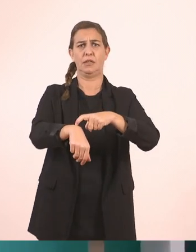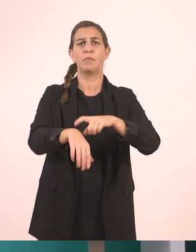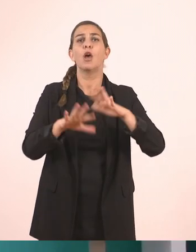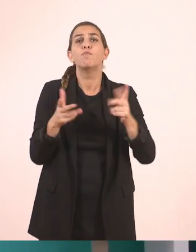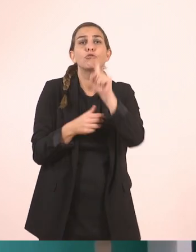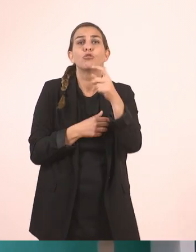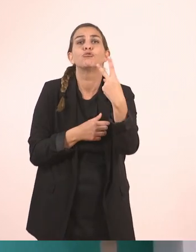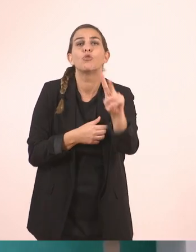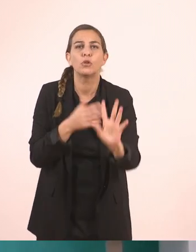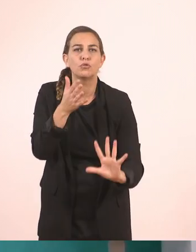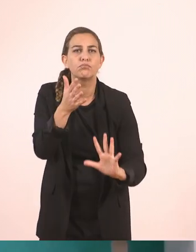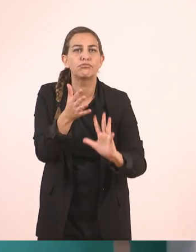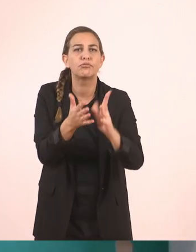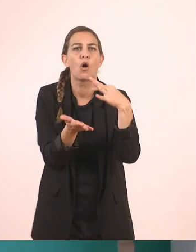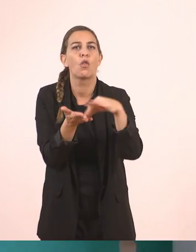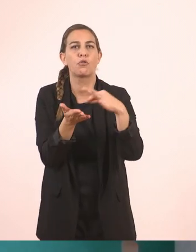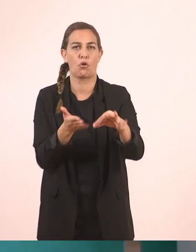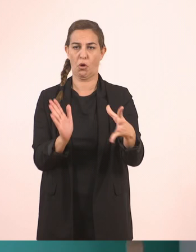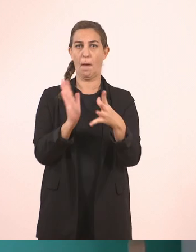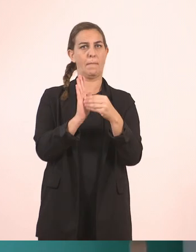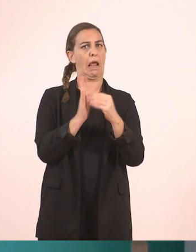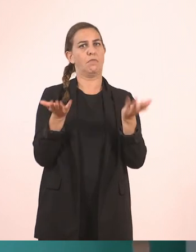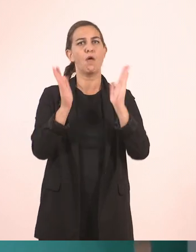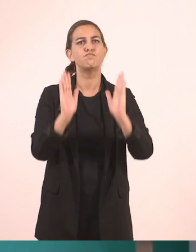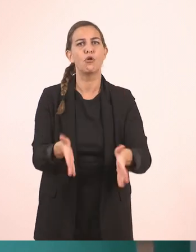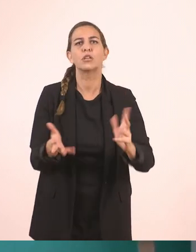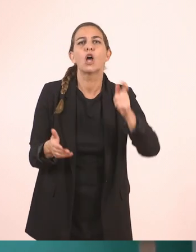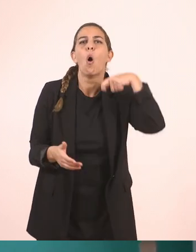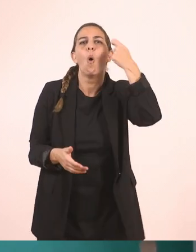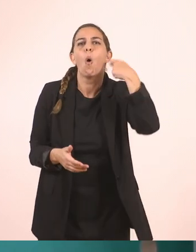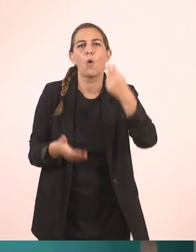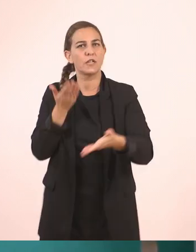Να βοηθάτε τους γονείς σας, να τους καταλαβαίνετε περισσότερο.